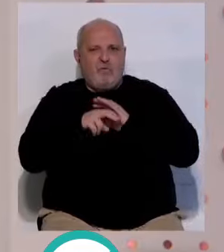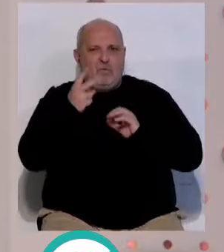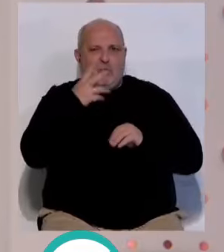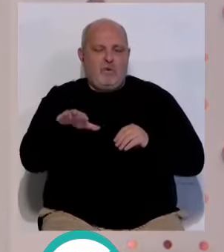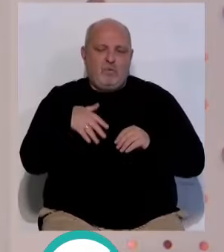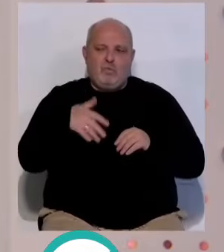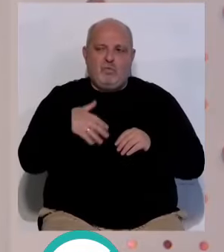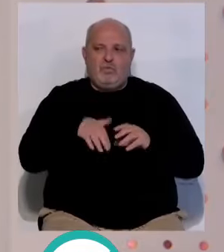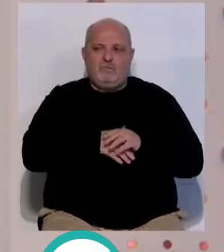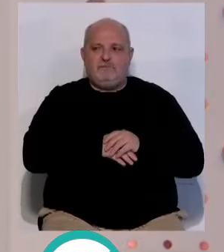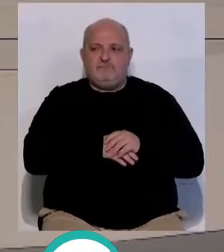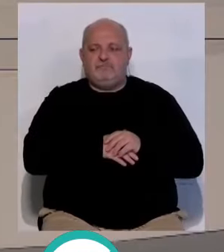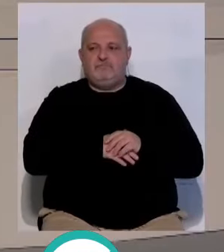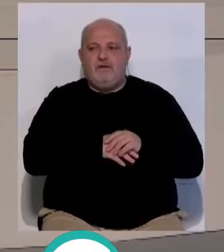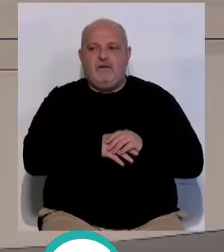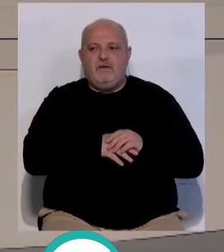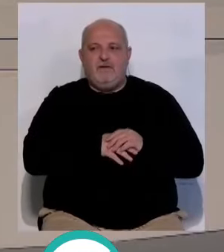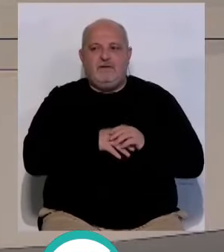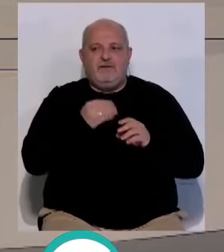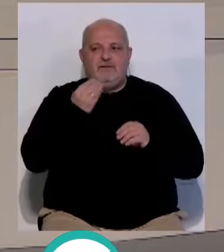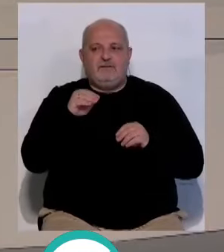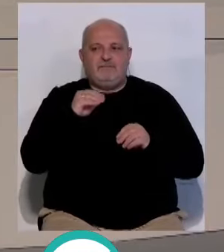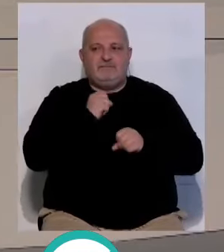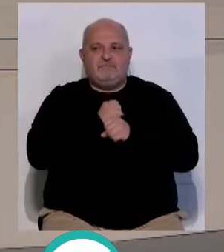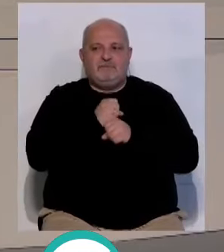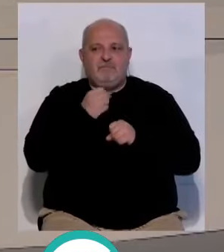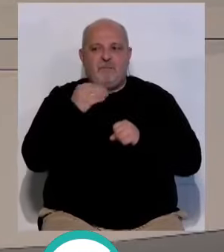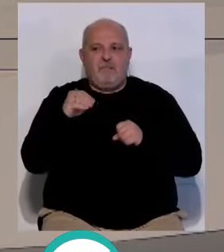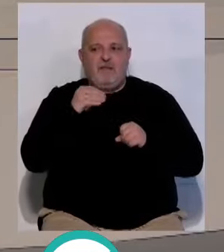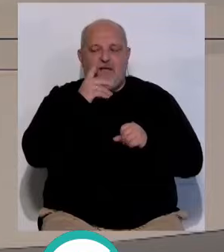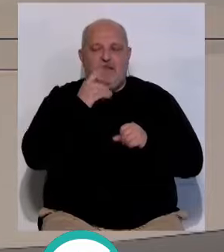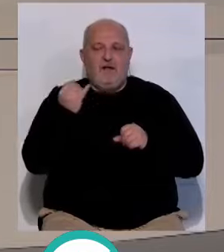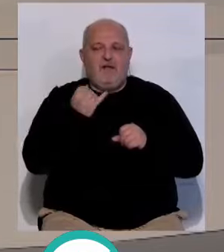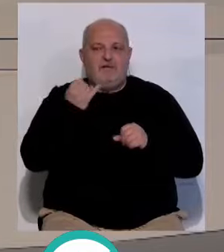ve el deporte a ve una procesión en la calle no falta wily Jo no vea y ojalá eh Y ojalá Es que soy